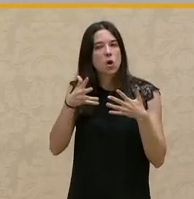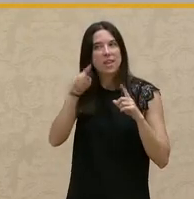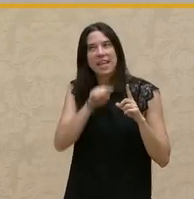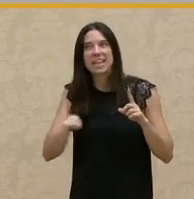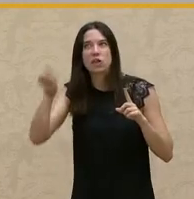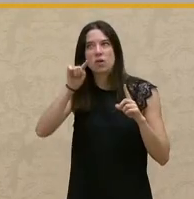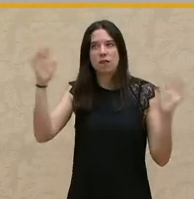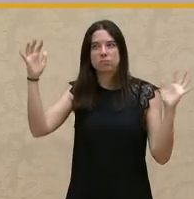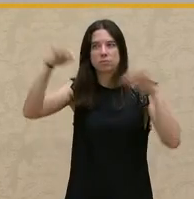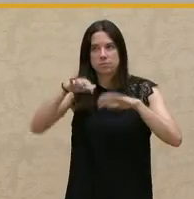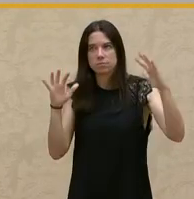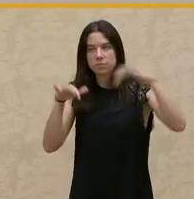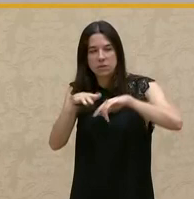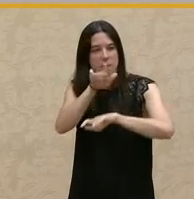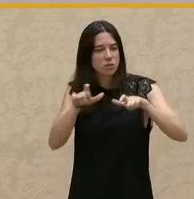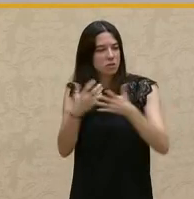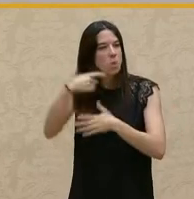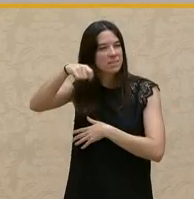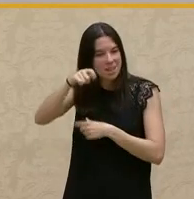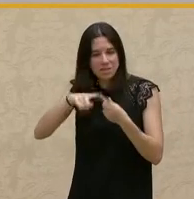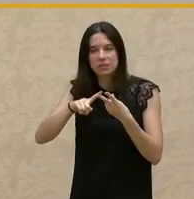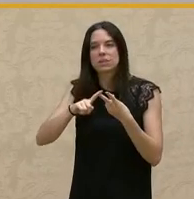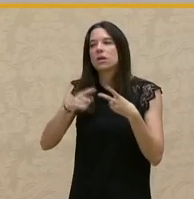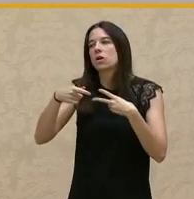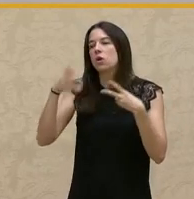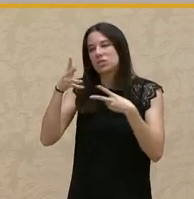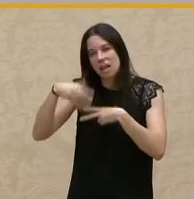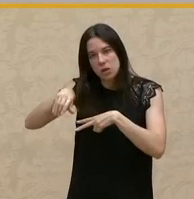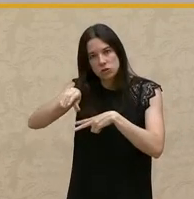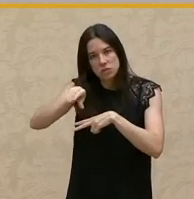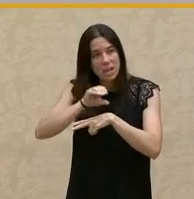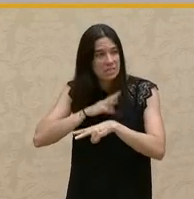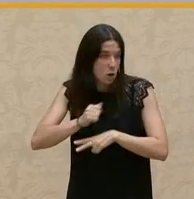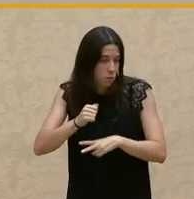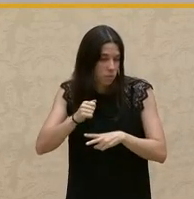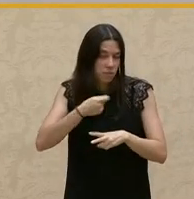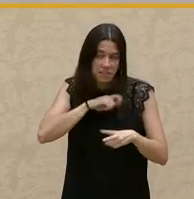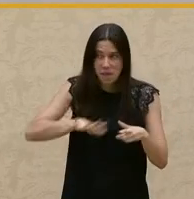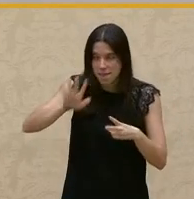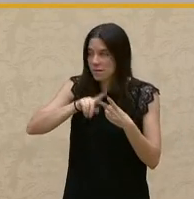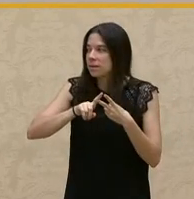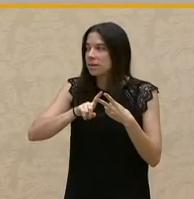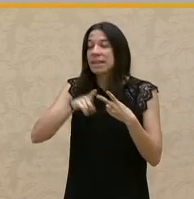presidentes y de todos los consejeros de salud de España y liderado por el Gobierno de España,